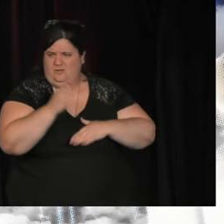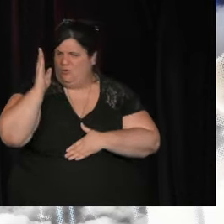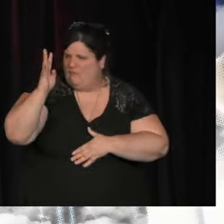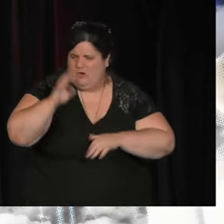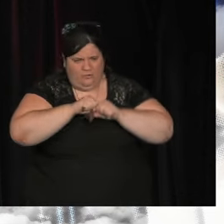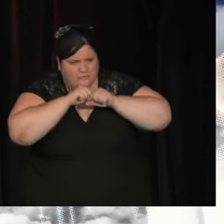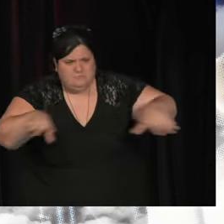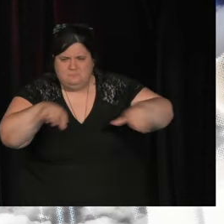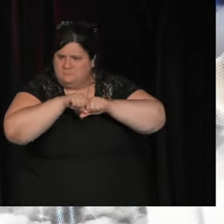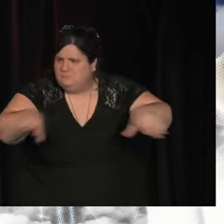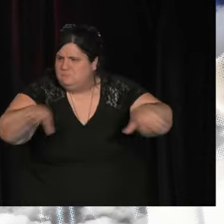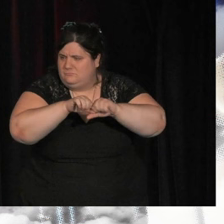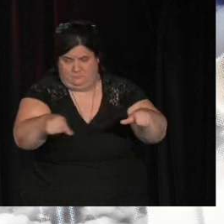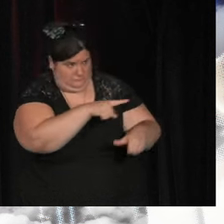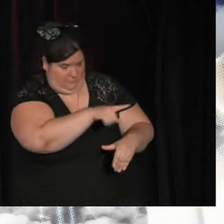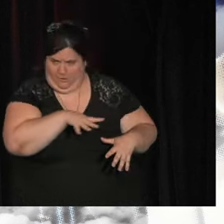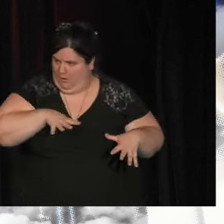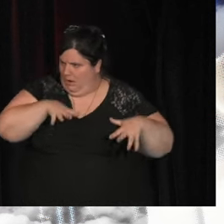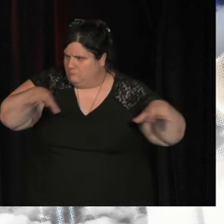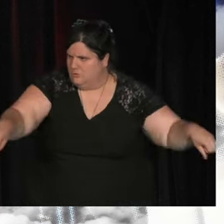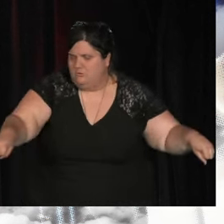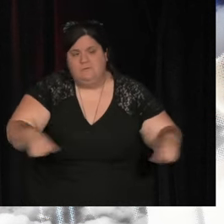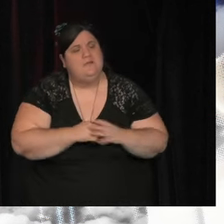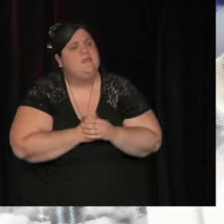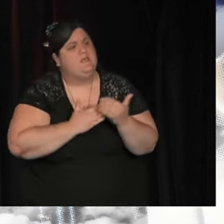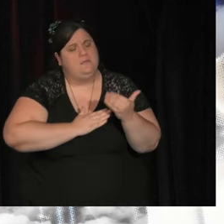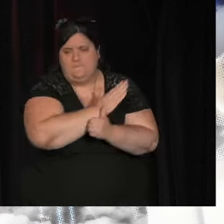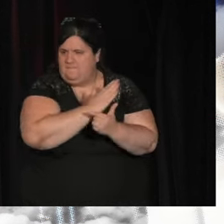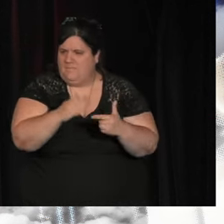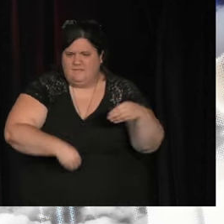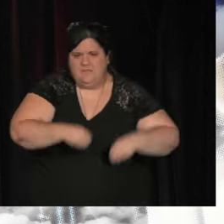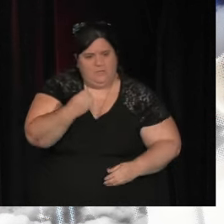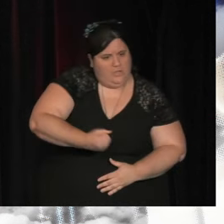Et il y a notamment les deux directeurs créatifs artistiques qui expliquent